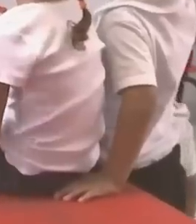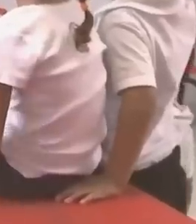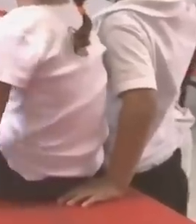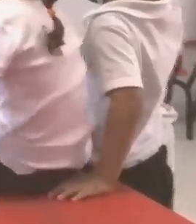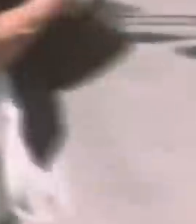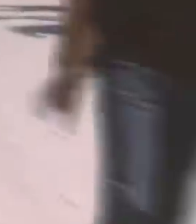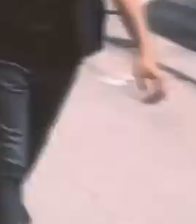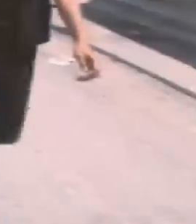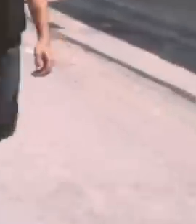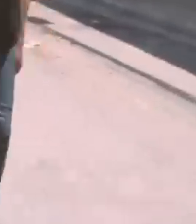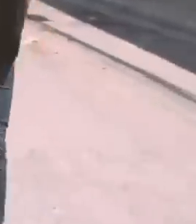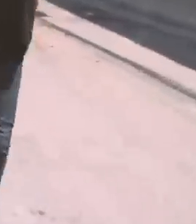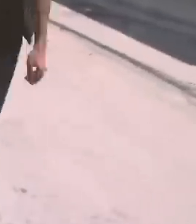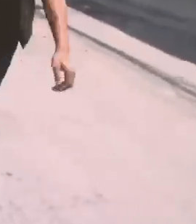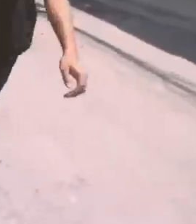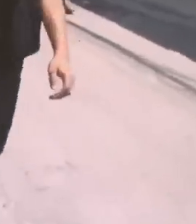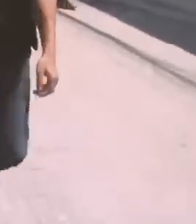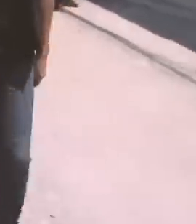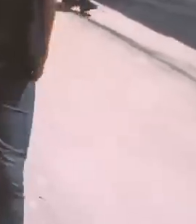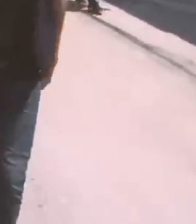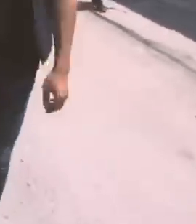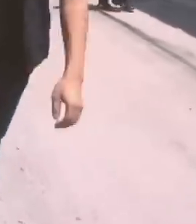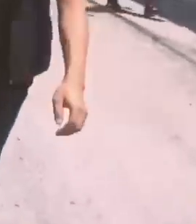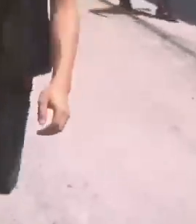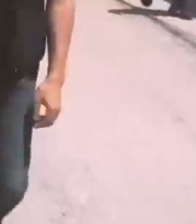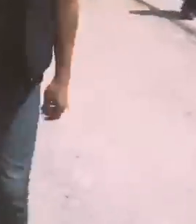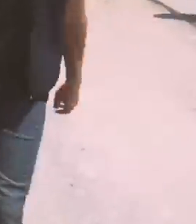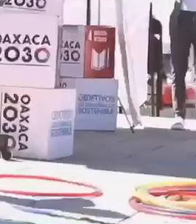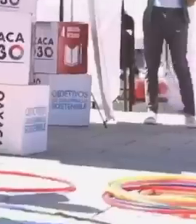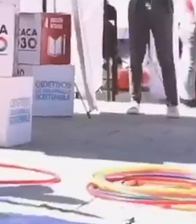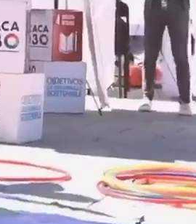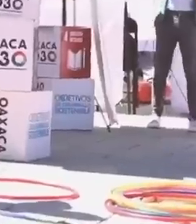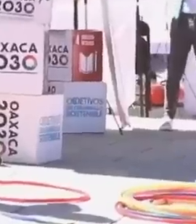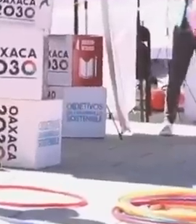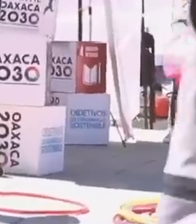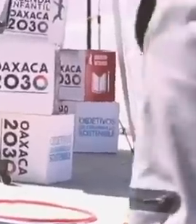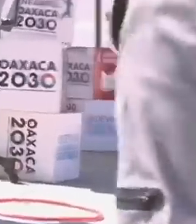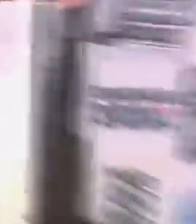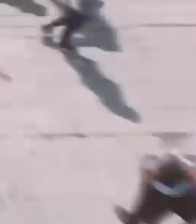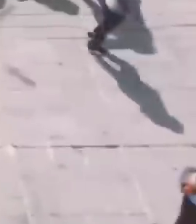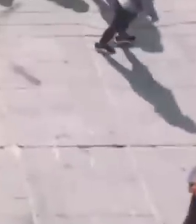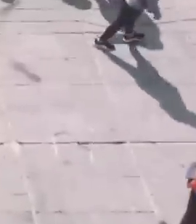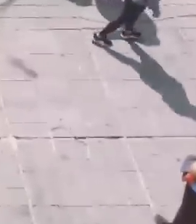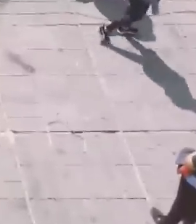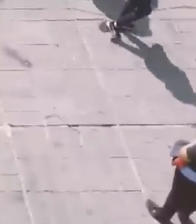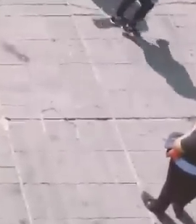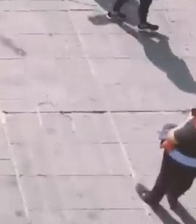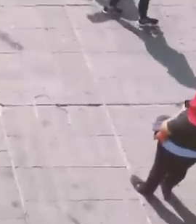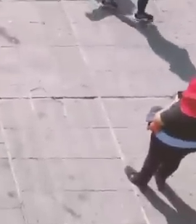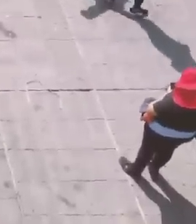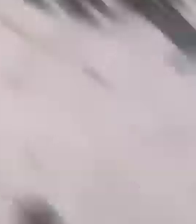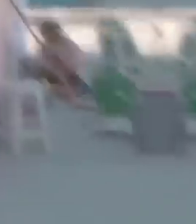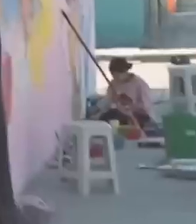trabajadoras comprometidos a quienes tienen esperanza y fe en que es posible generar un